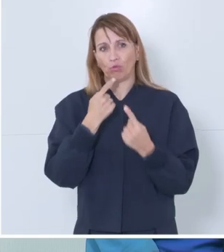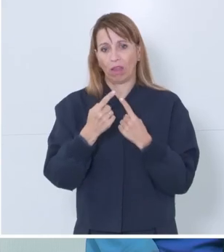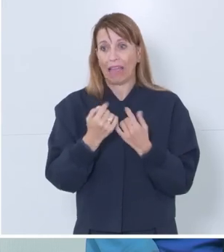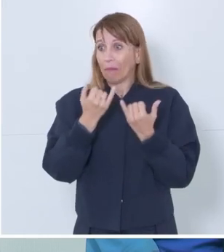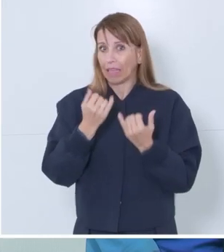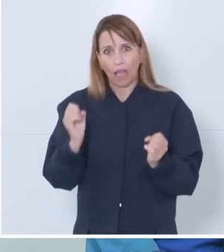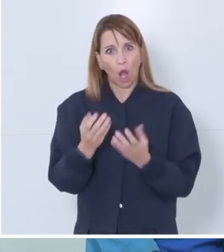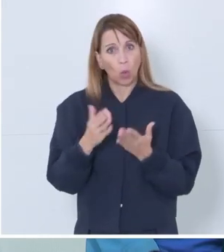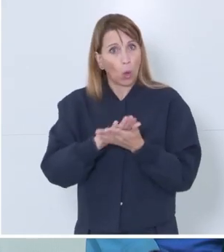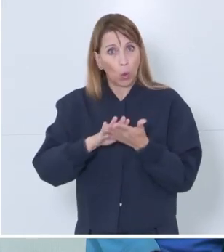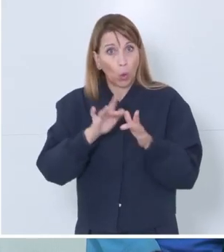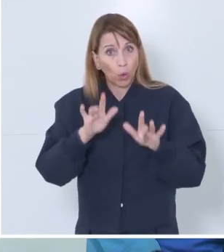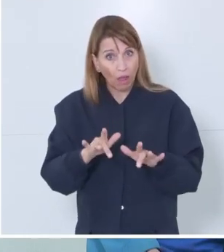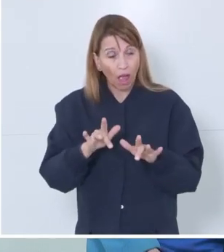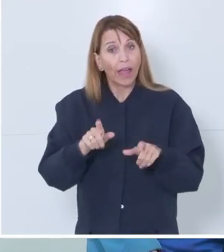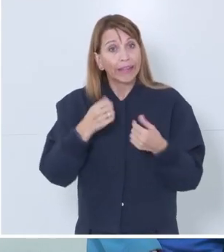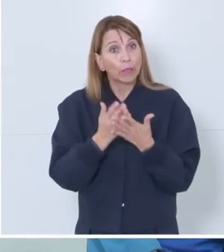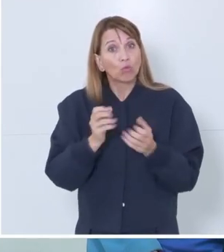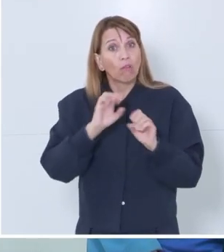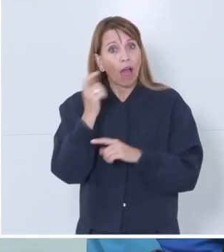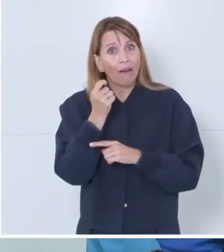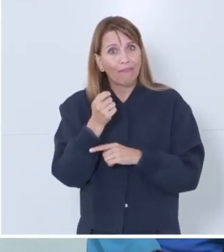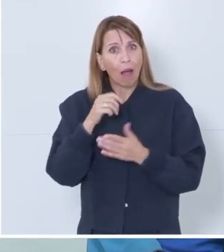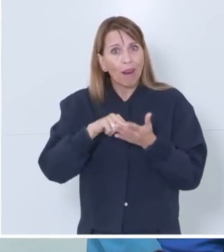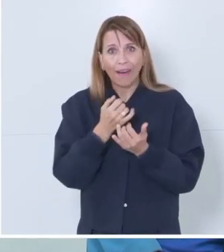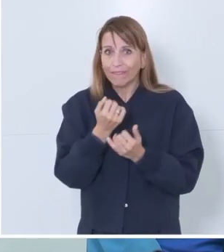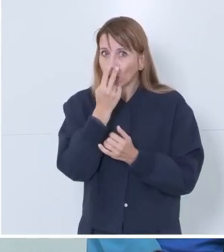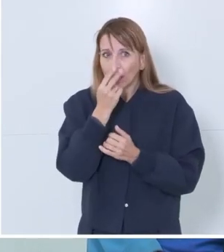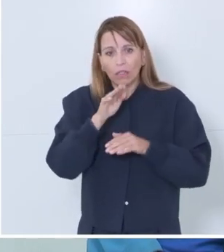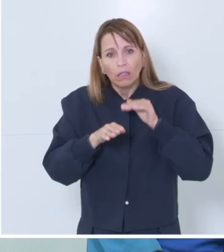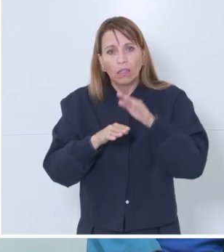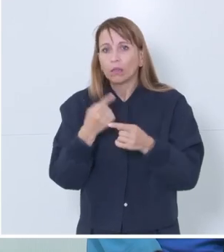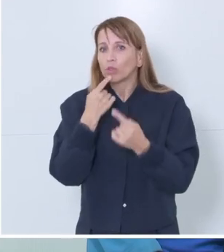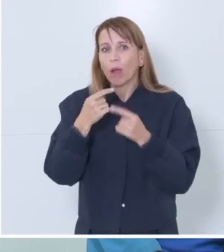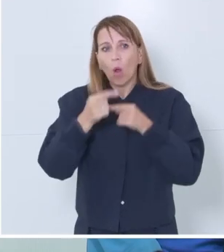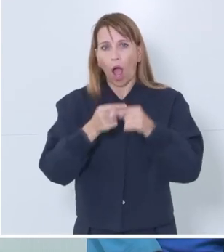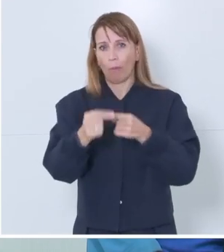wie gesagt, hier einen klaren Fahrplan auch vorgelegt, wie das aussehen soll und inhaltliche